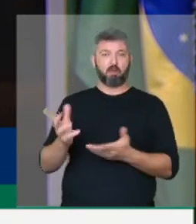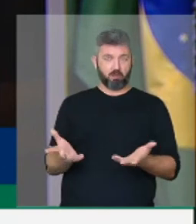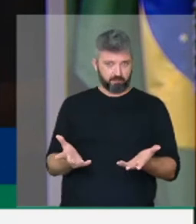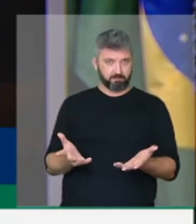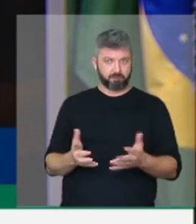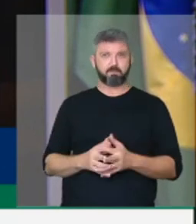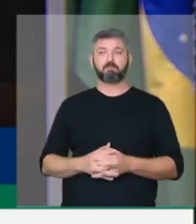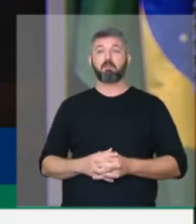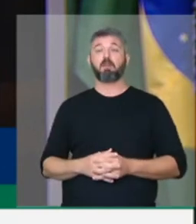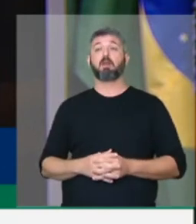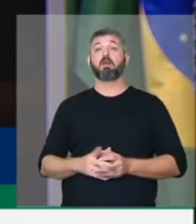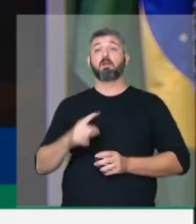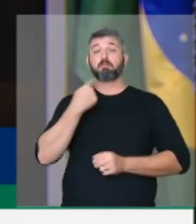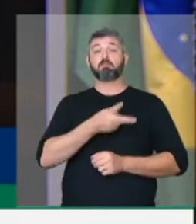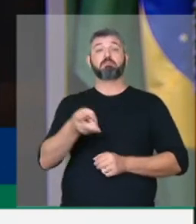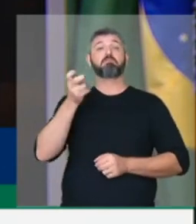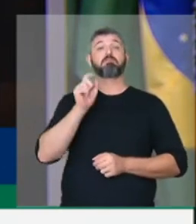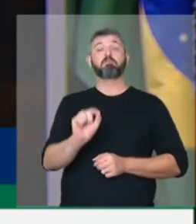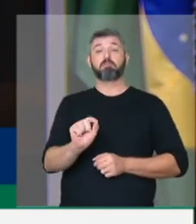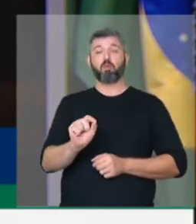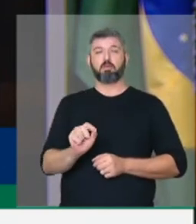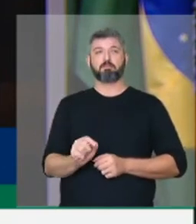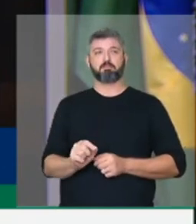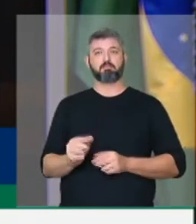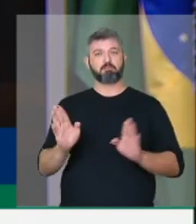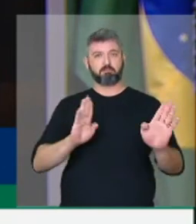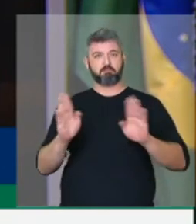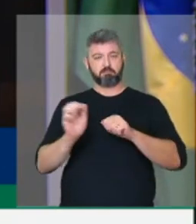DESCOBRIRMOS TODA A VERDADE. O QUE AB AMOS É QUE EM PLENA PANDEMIA O GOVERNO DO ESTADO